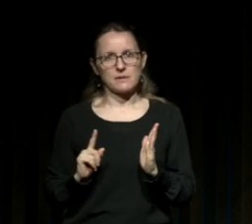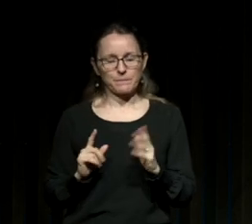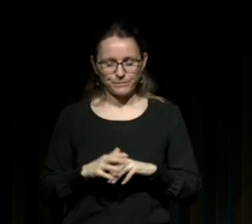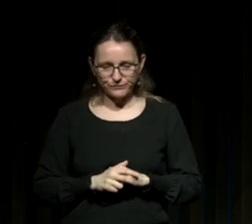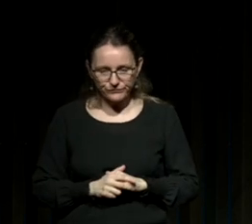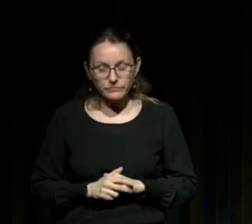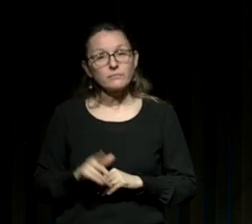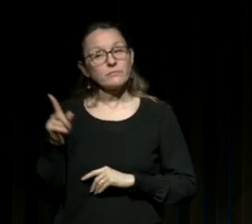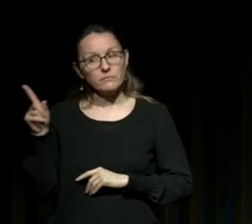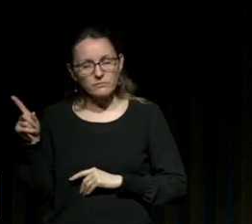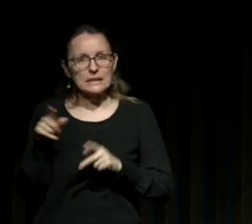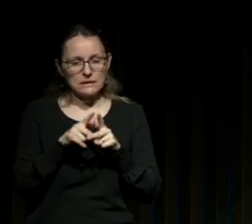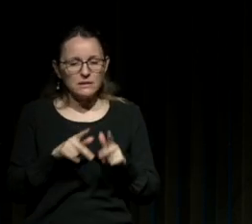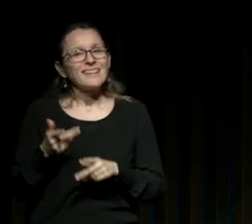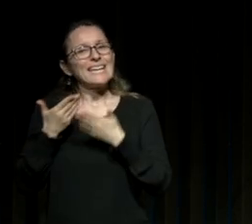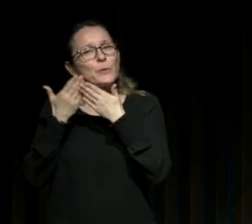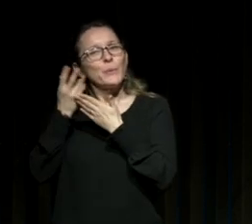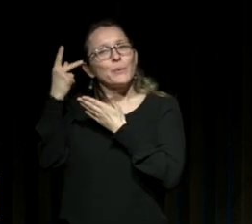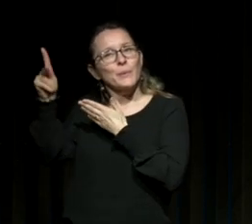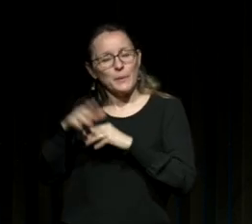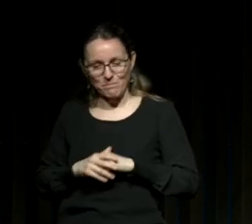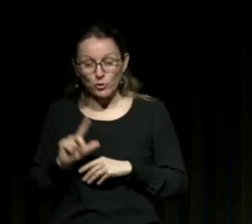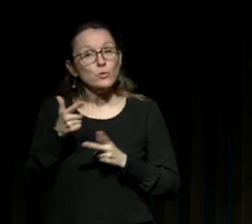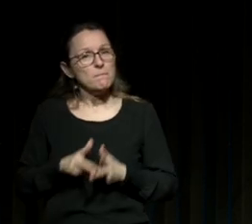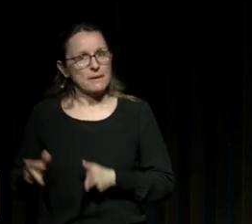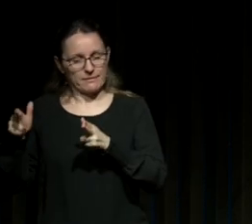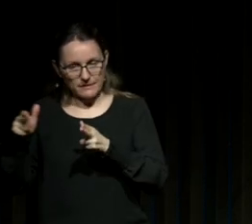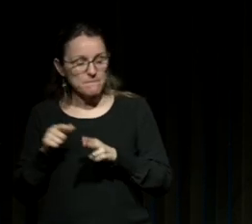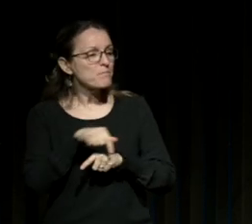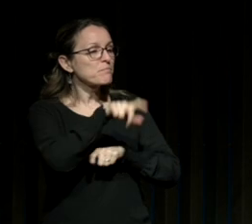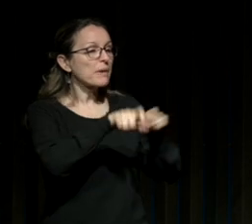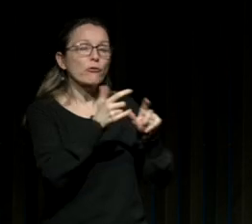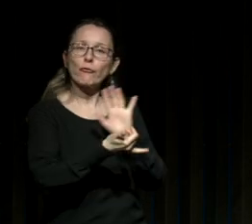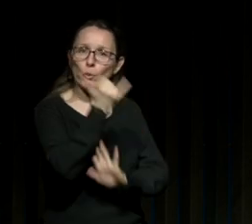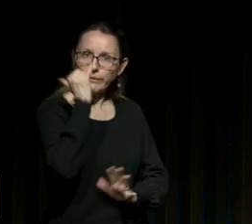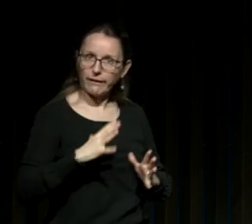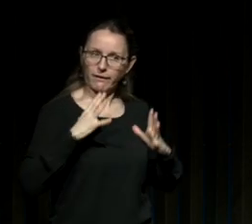l'étude les auteurs proposent à des volontaires d'intégrer une étude interventionnelle on va leur